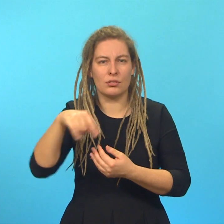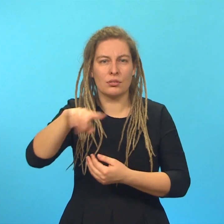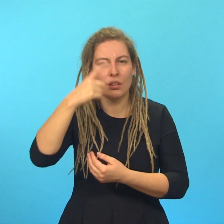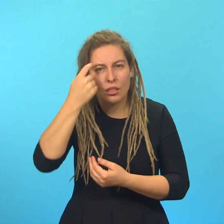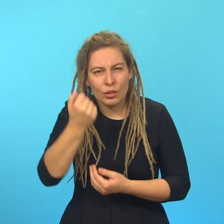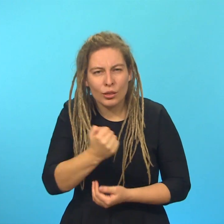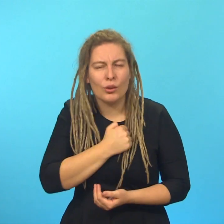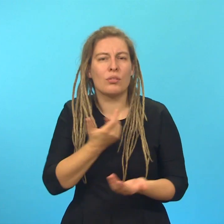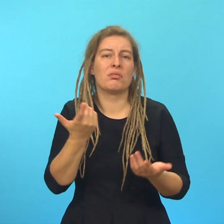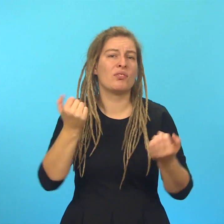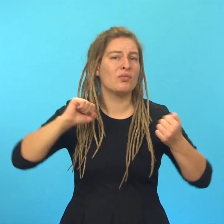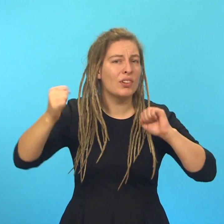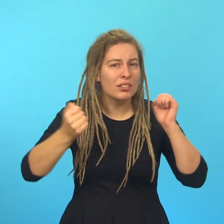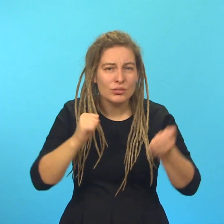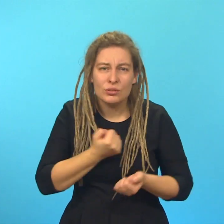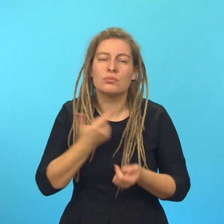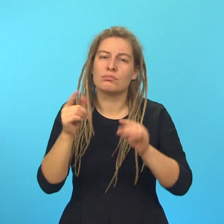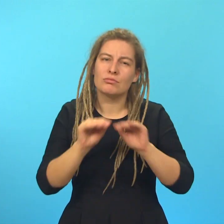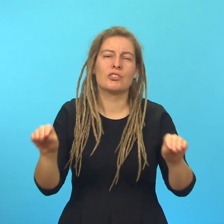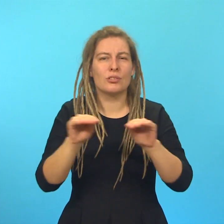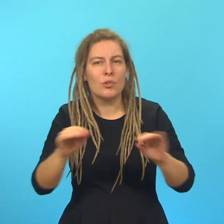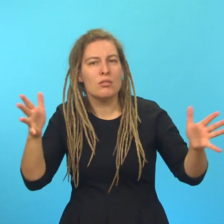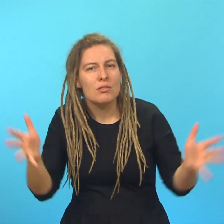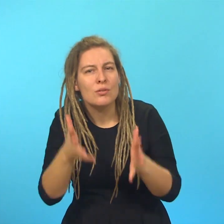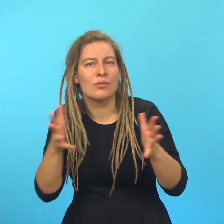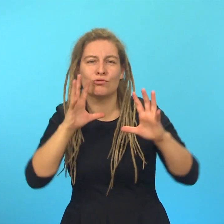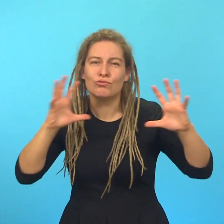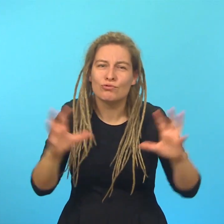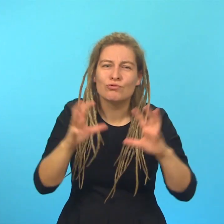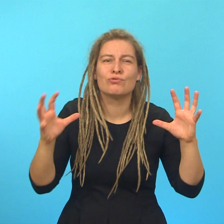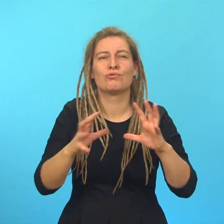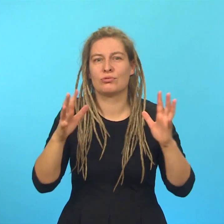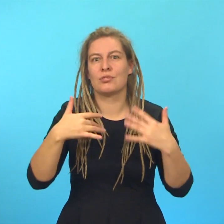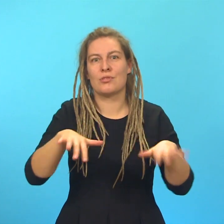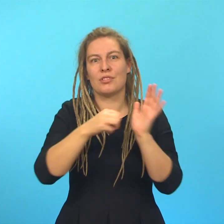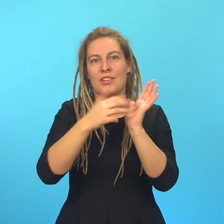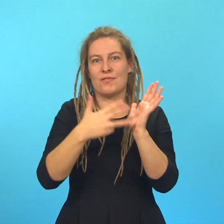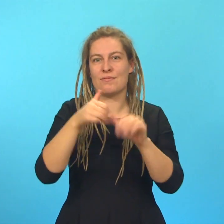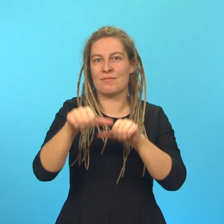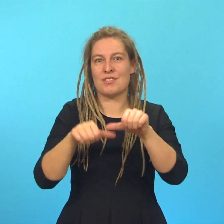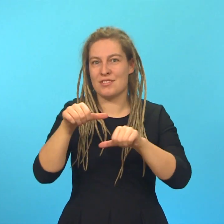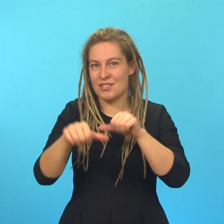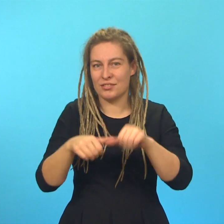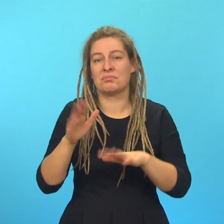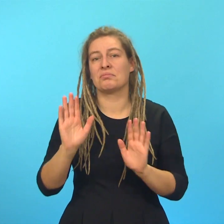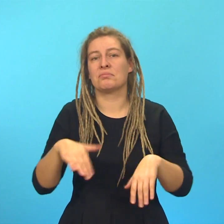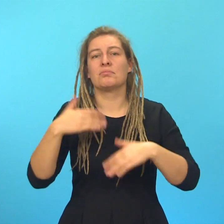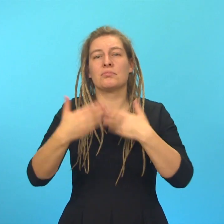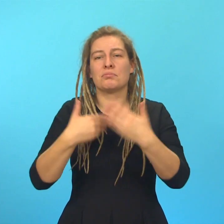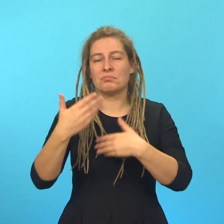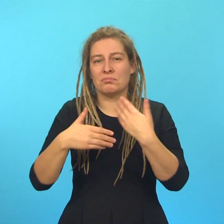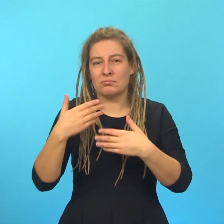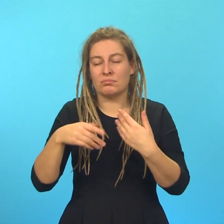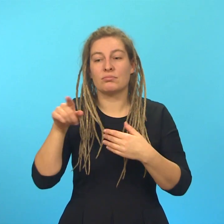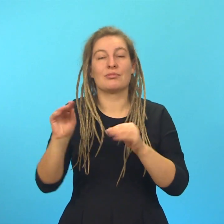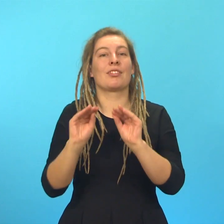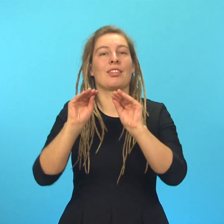globojo ir auklėjo fizinę ar psichinę negalią turinčius vaikus – našlaičius,